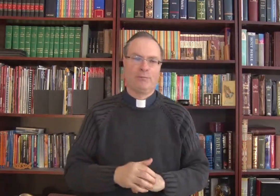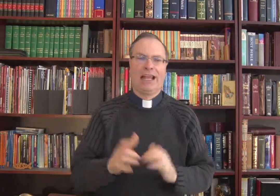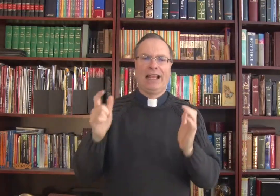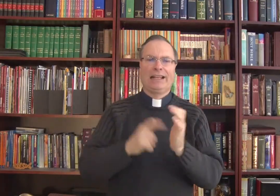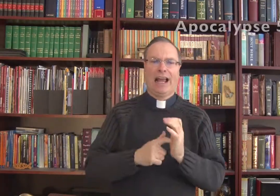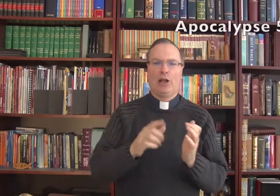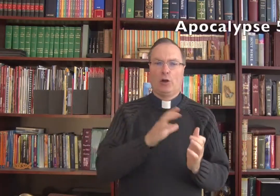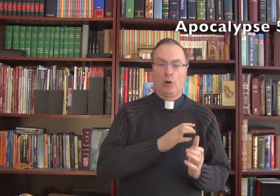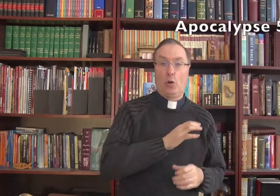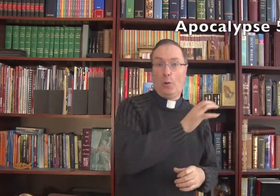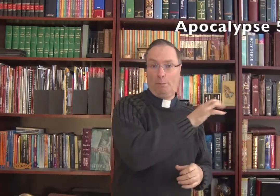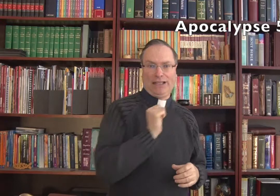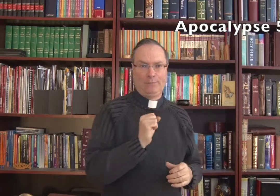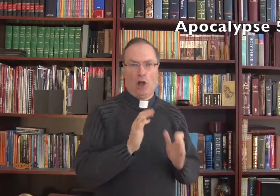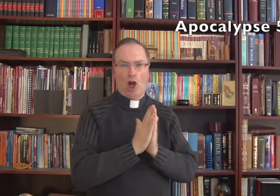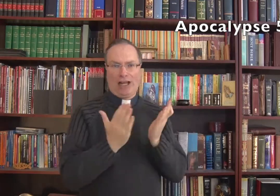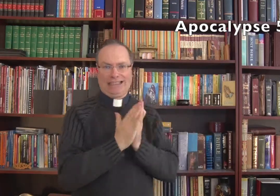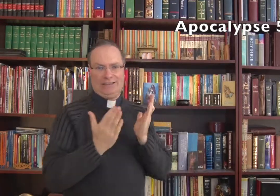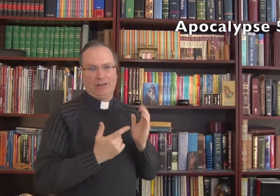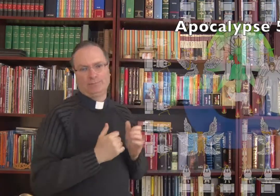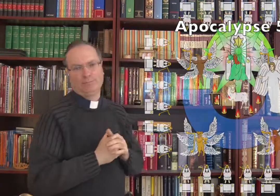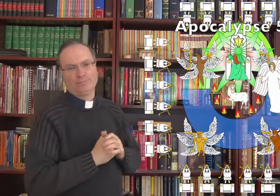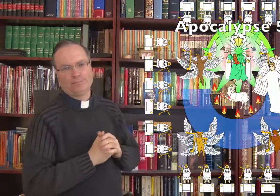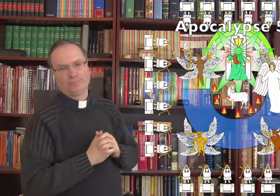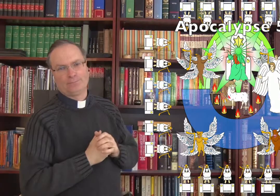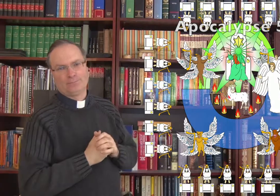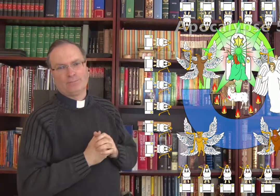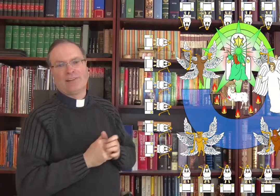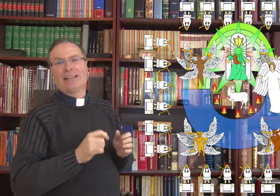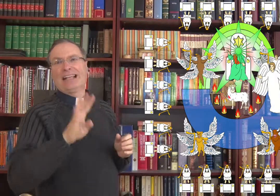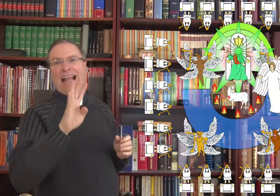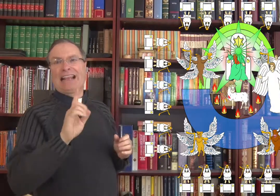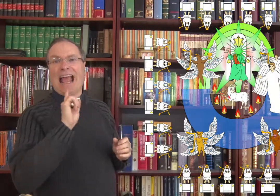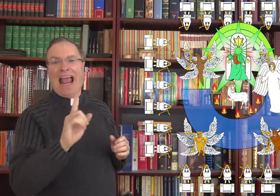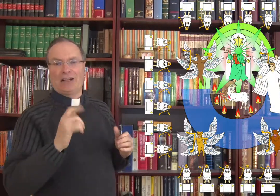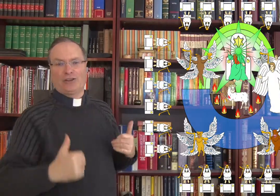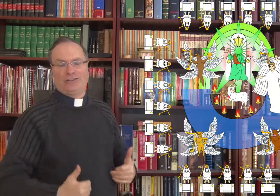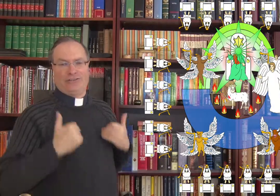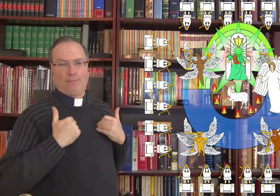«Quand il eut pris le livre, les quatre êtres vivants